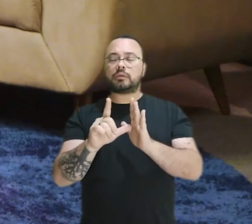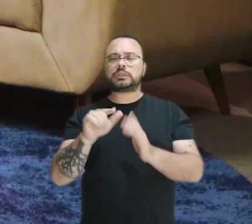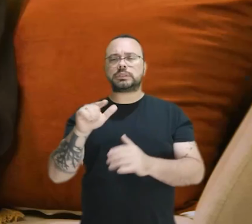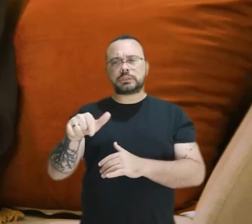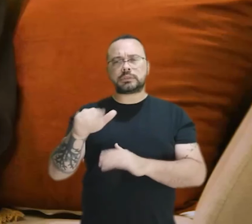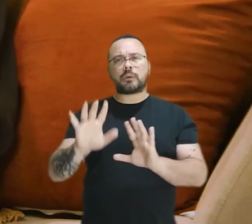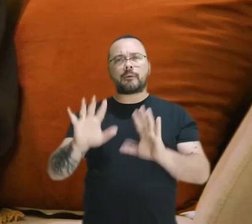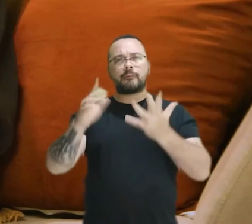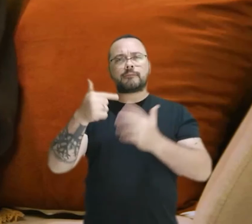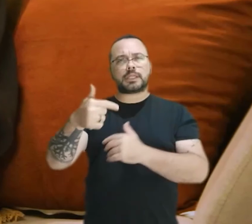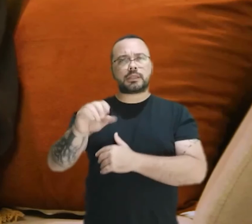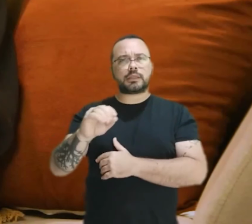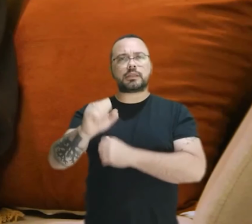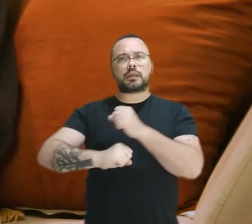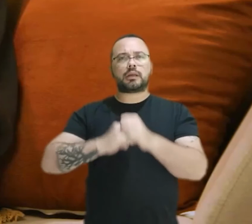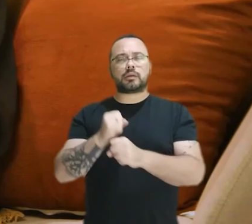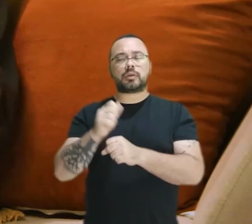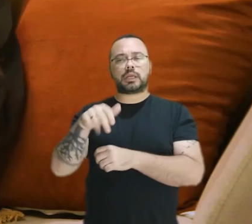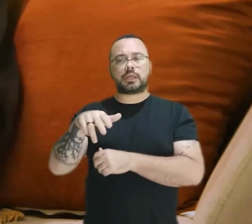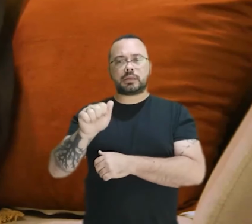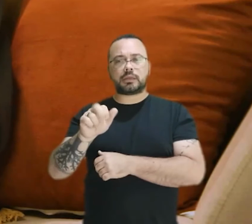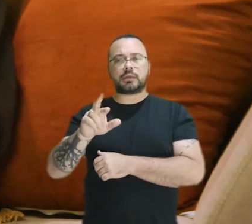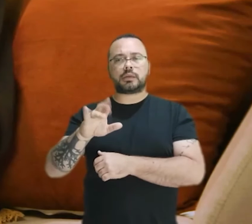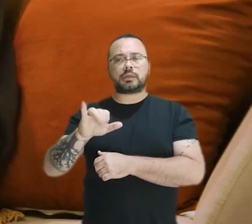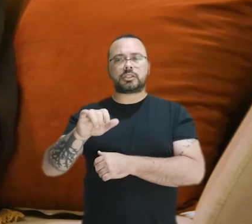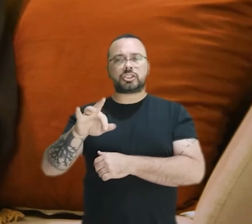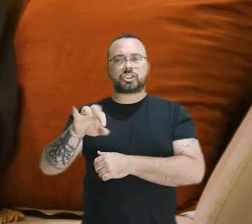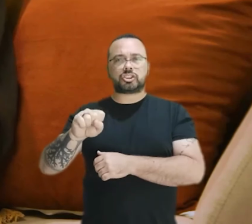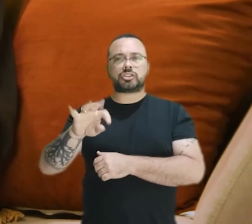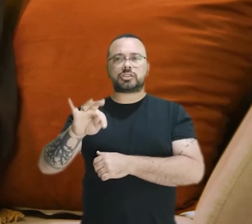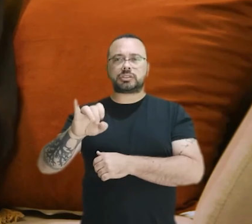que a Ana Cristina Cesar teria feito esse ano.